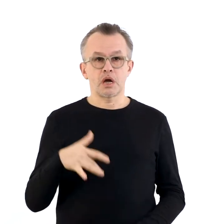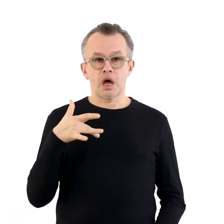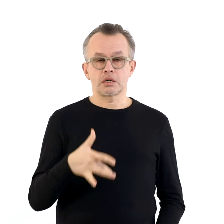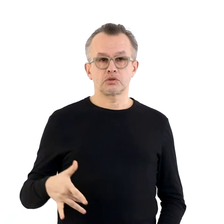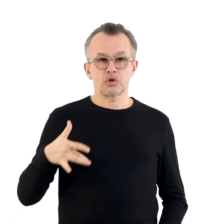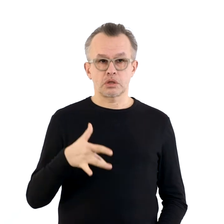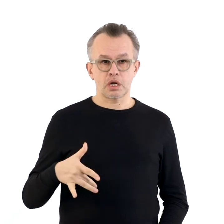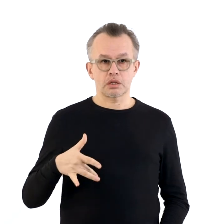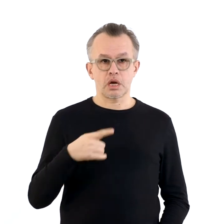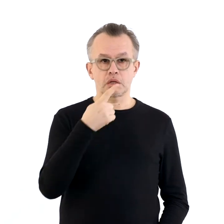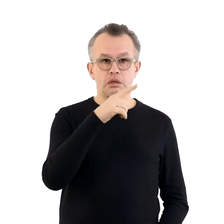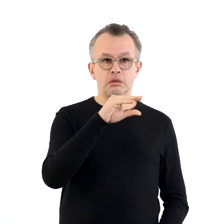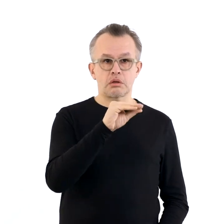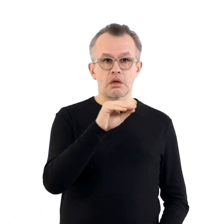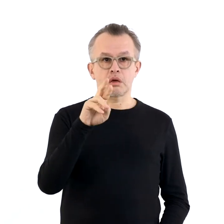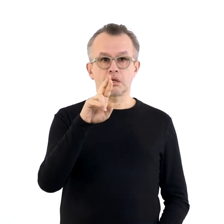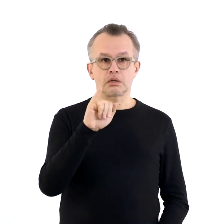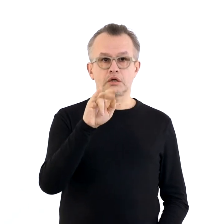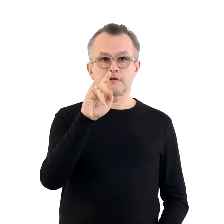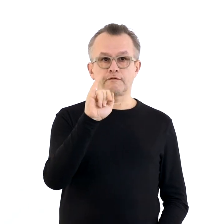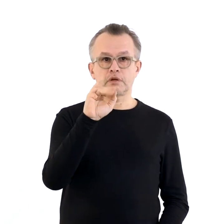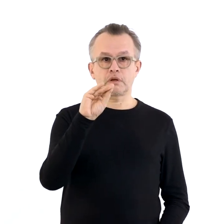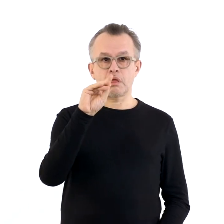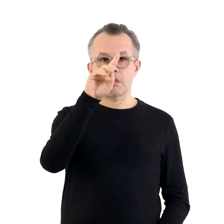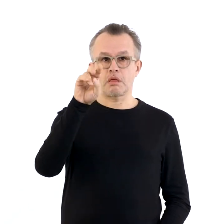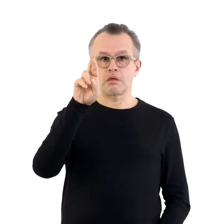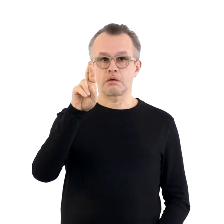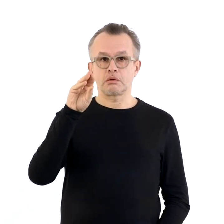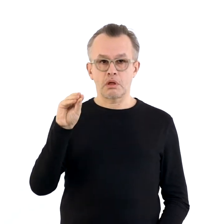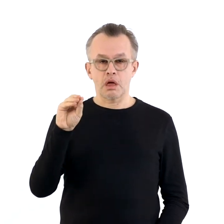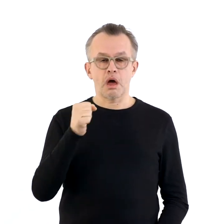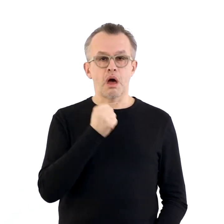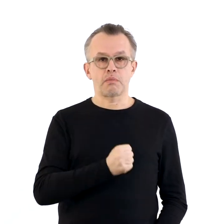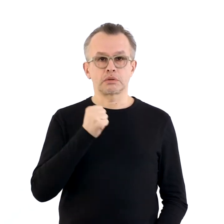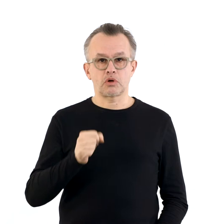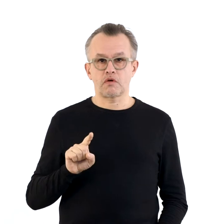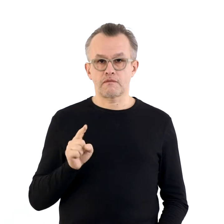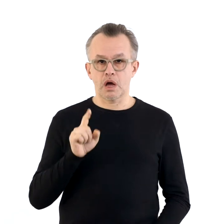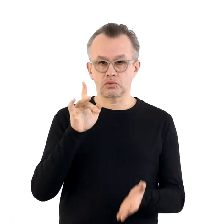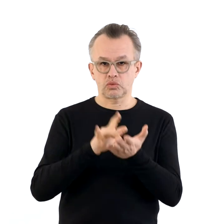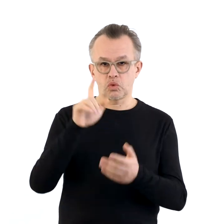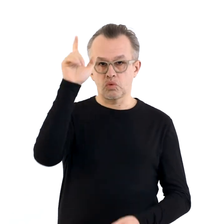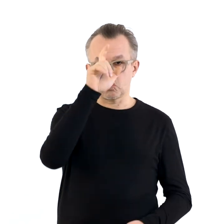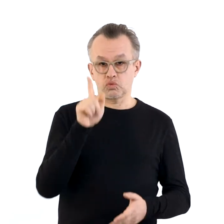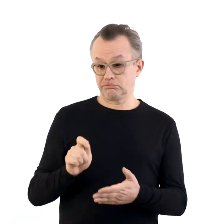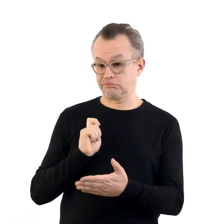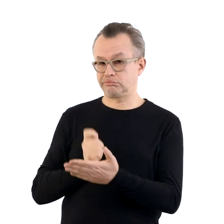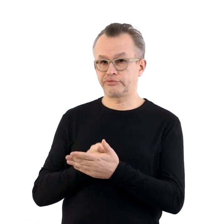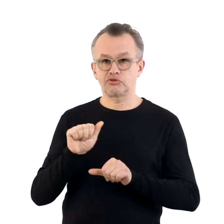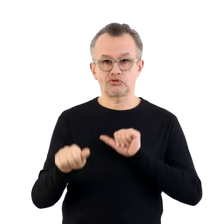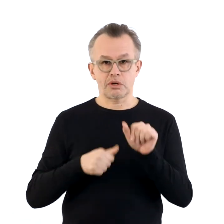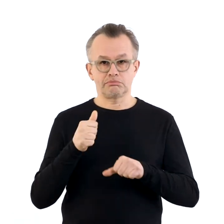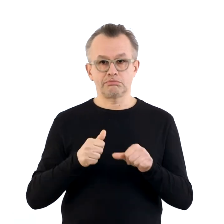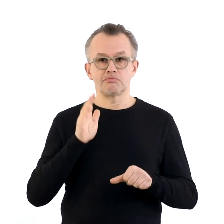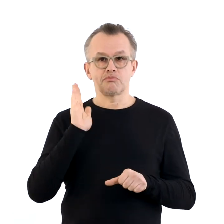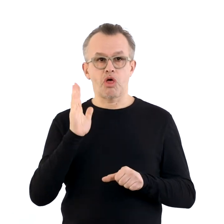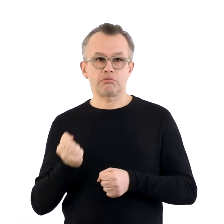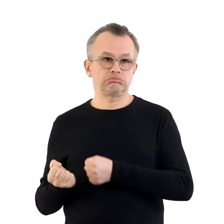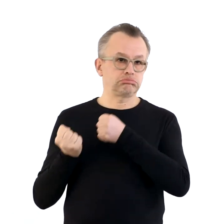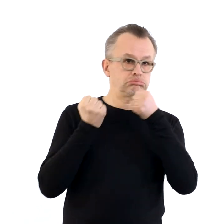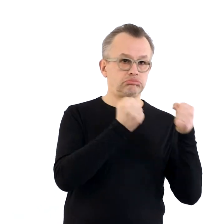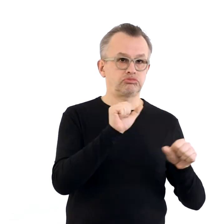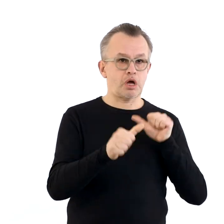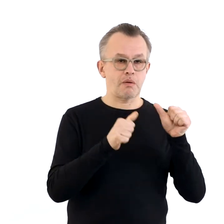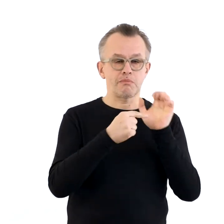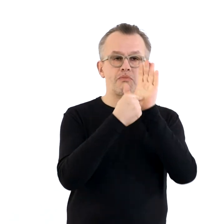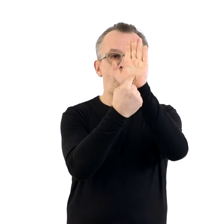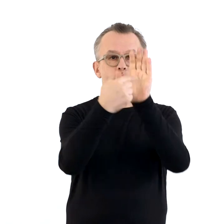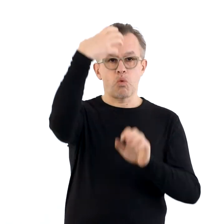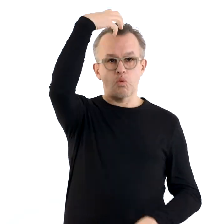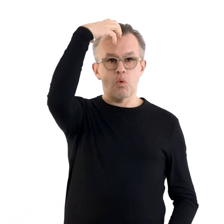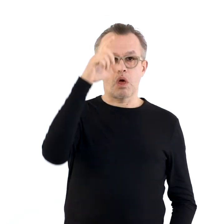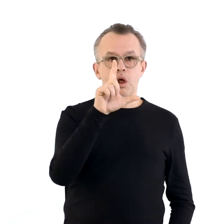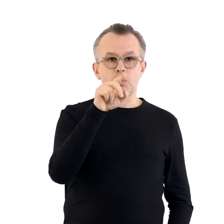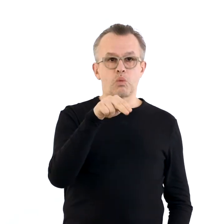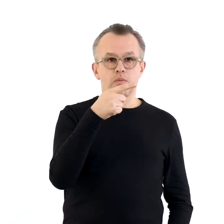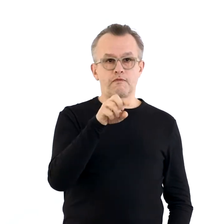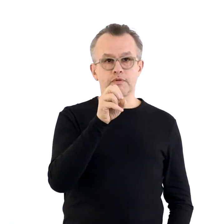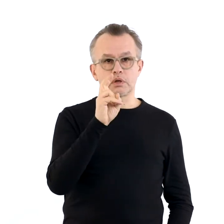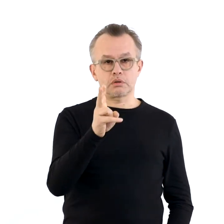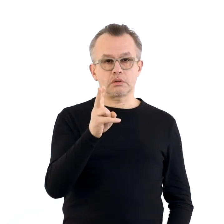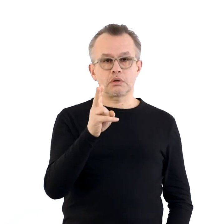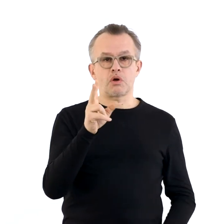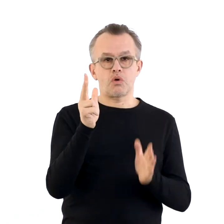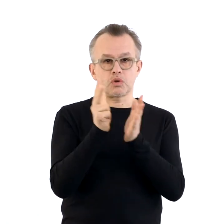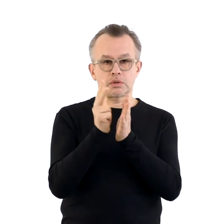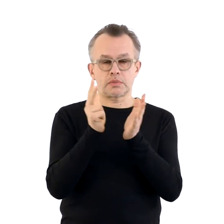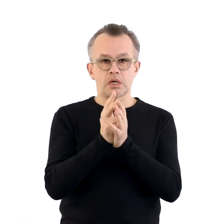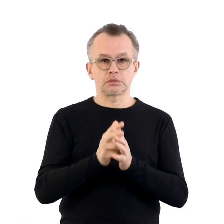Posąg został kupiony przez francuskiego ambasadora w Turcji, markiza de Rivière, który sprezentował Wenus Ludwikowi XVIII.